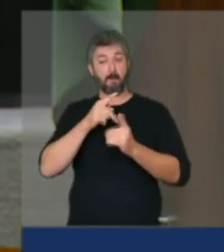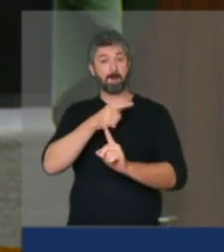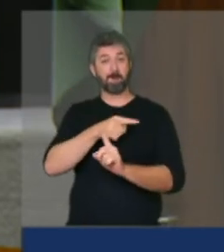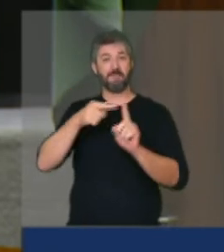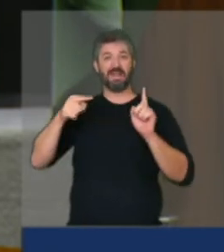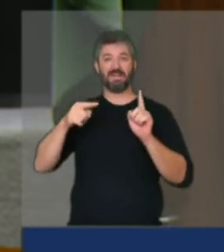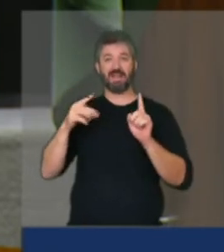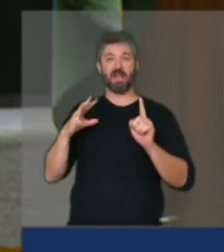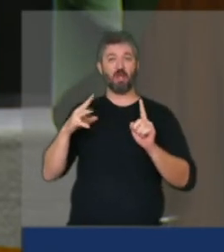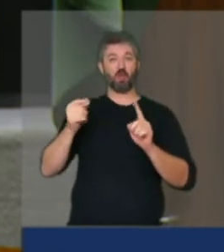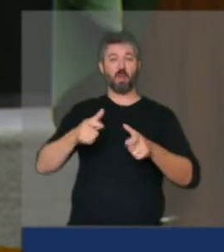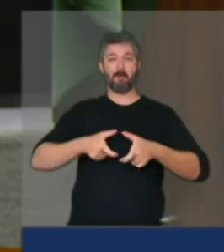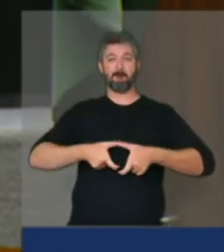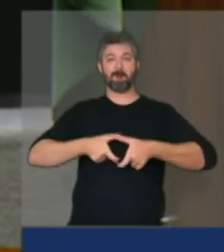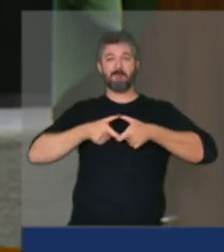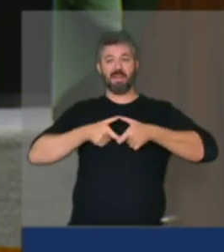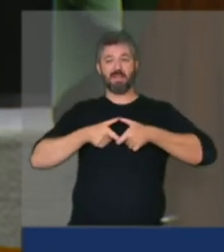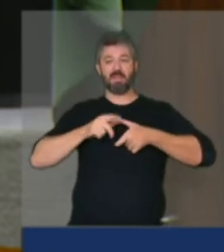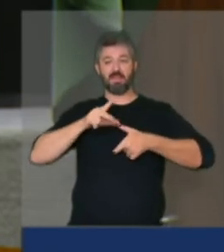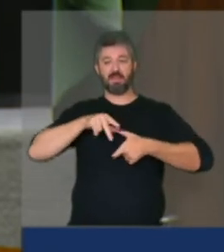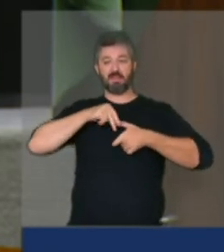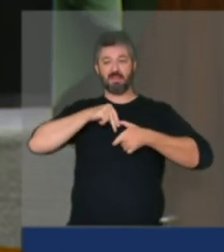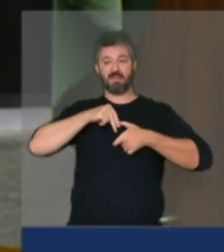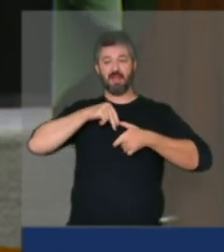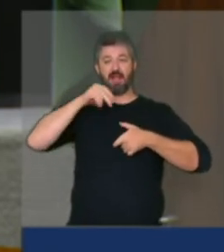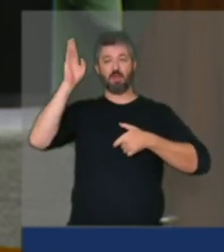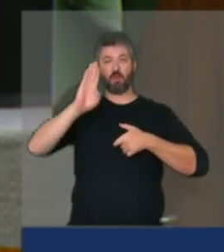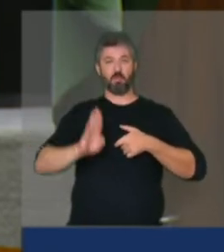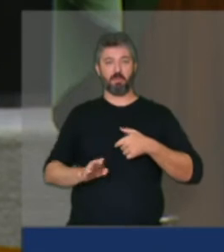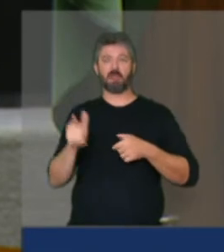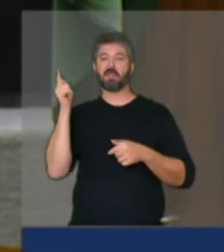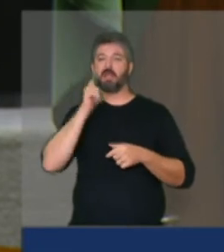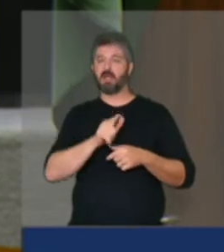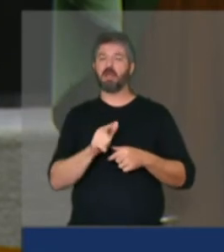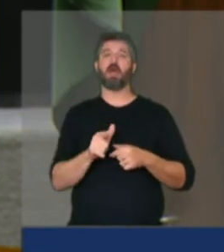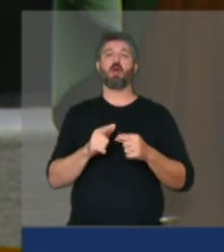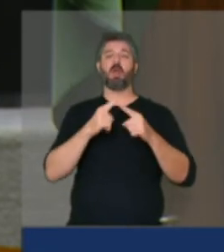MEDALHAS OBTIDAS PELO BRASIL NA COMPETIÇÃO. SAÚDO AS ATLETAS ANA MARCELA, BAIANA